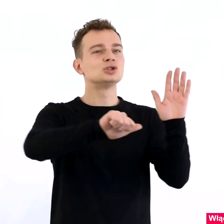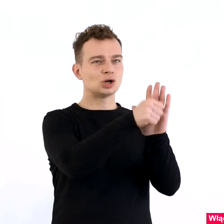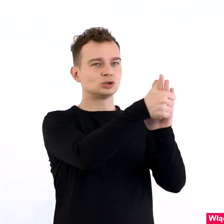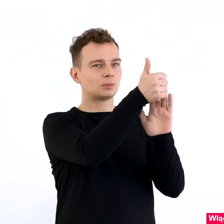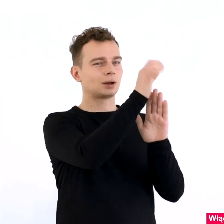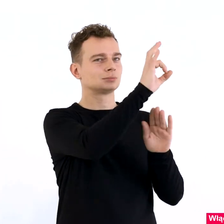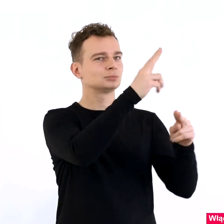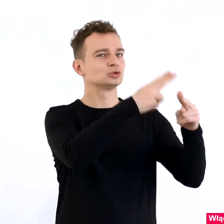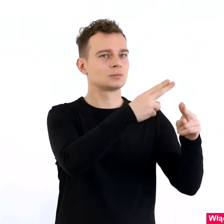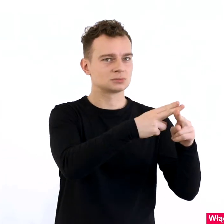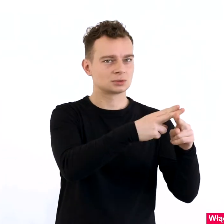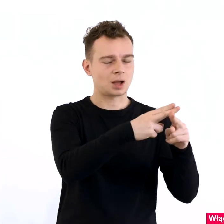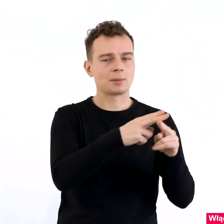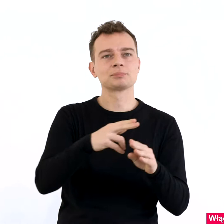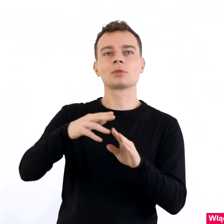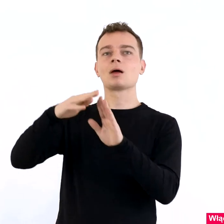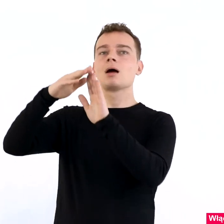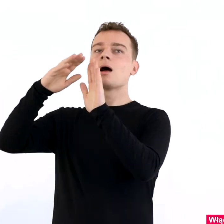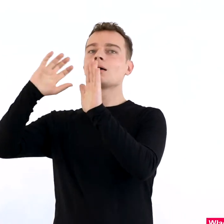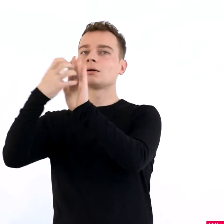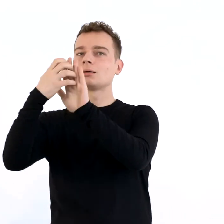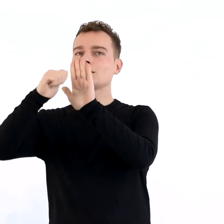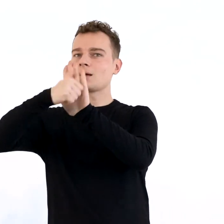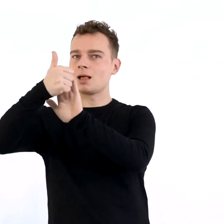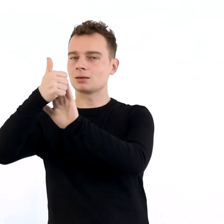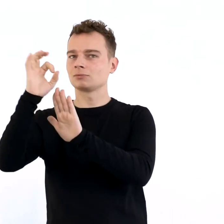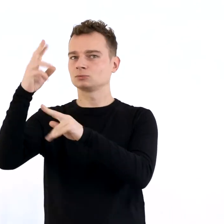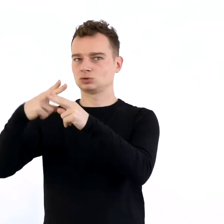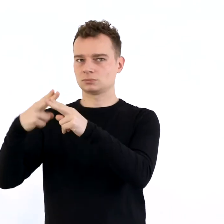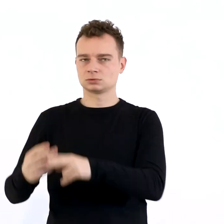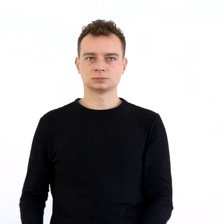Rzeźba i relief rzymski